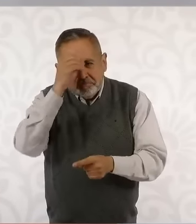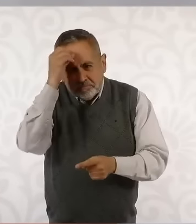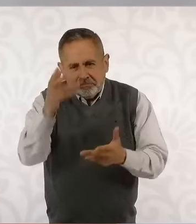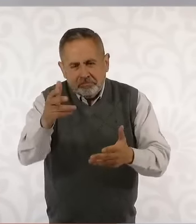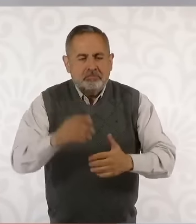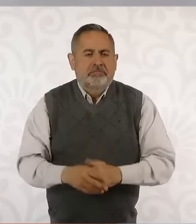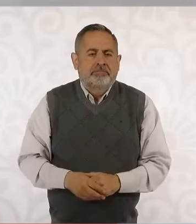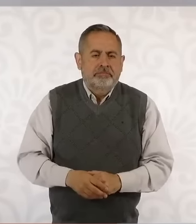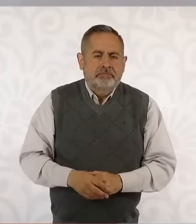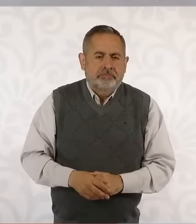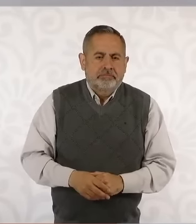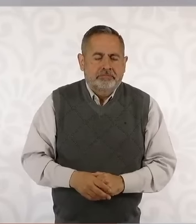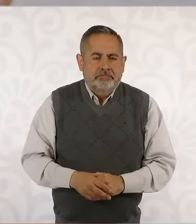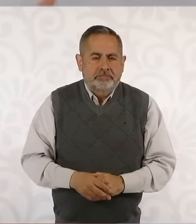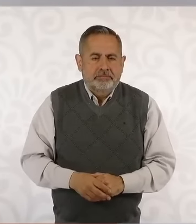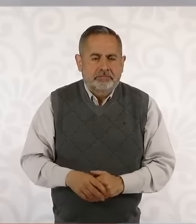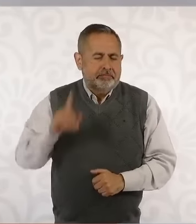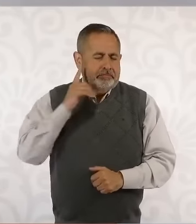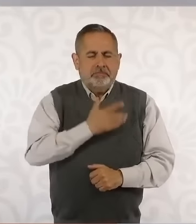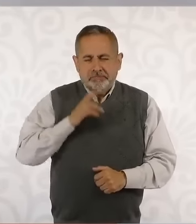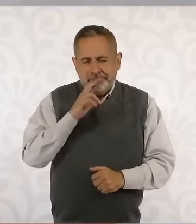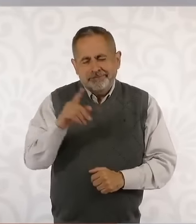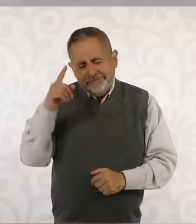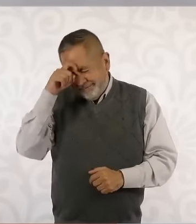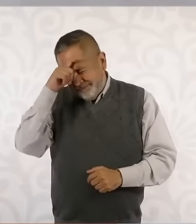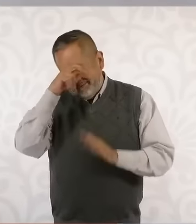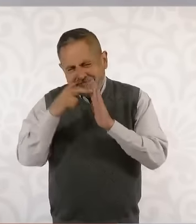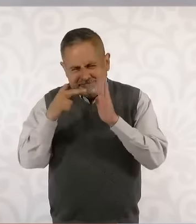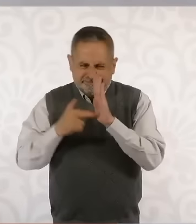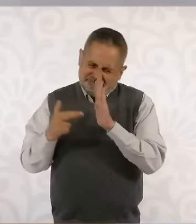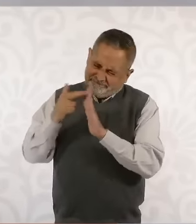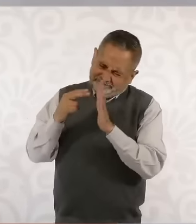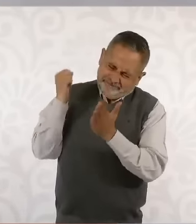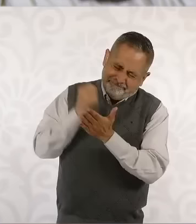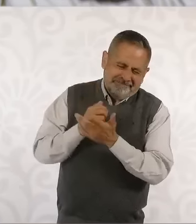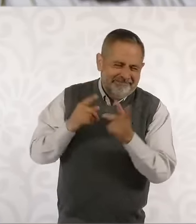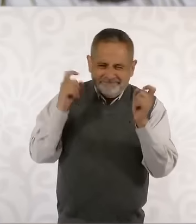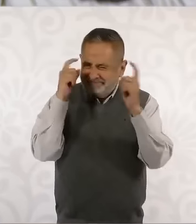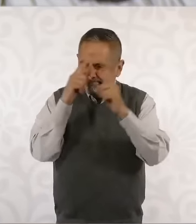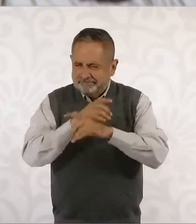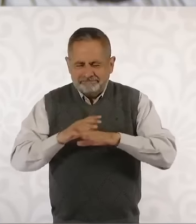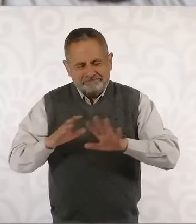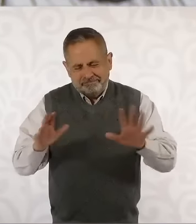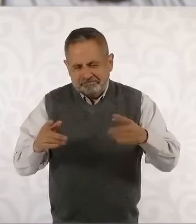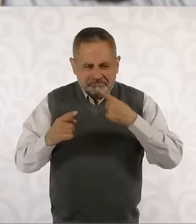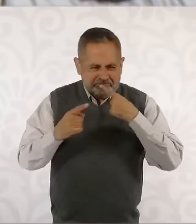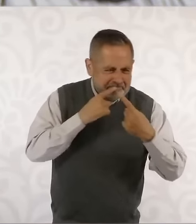muy difícil regular, se puede discutir y abrir el debate, pero es es complejo la regulación.